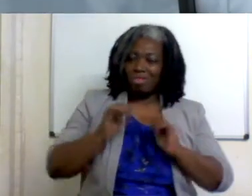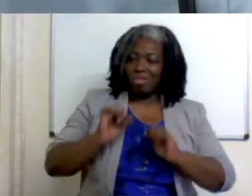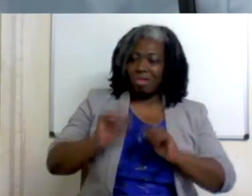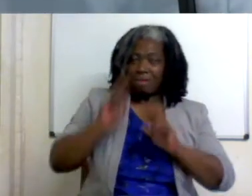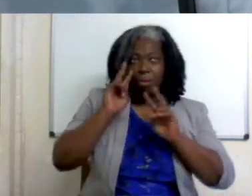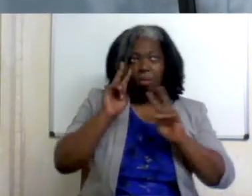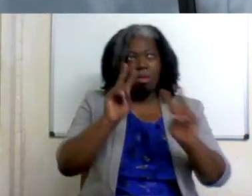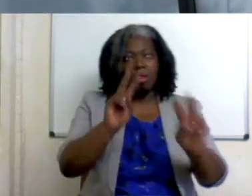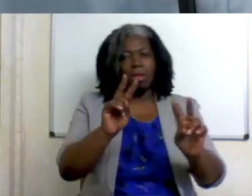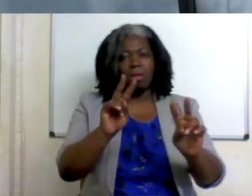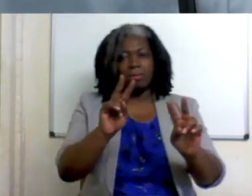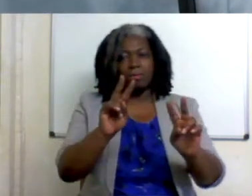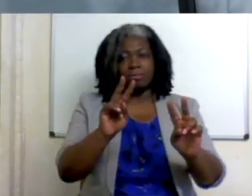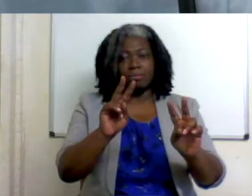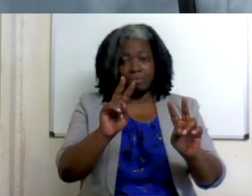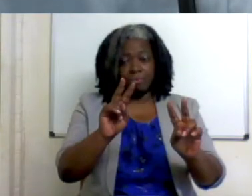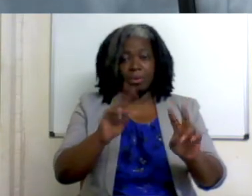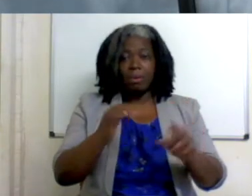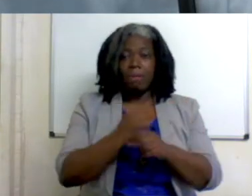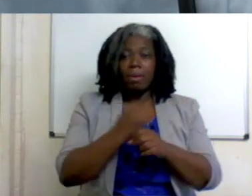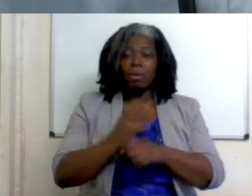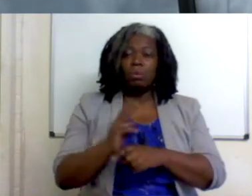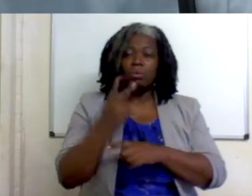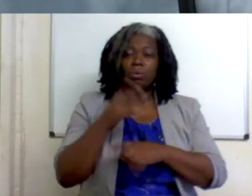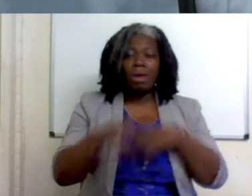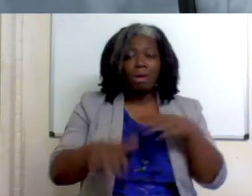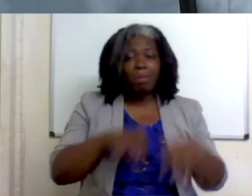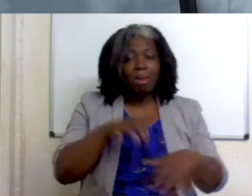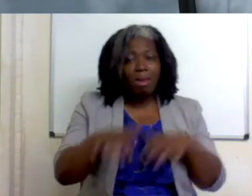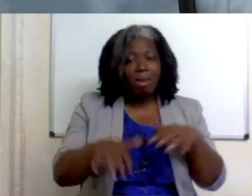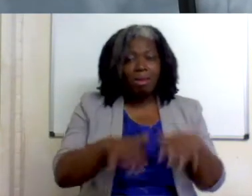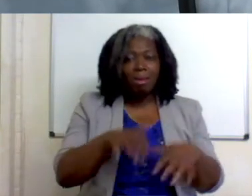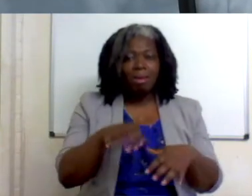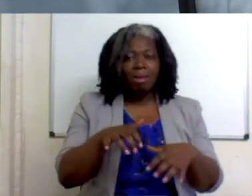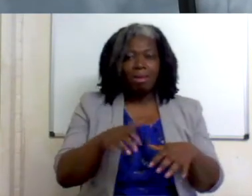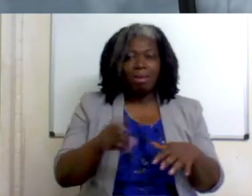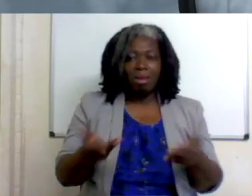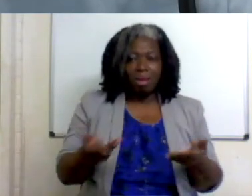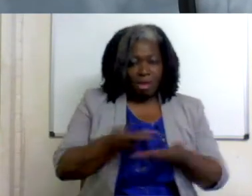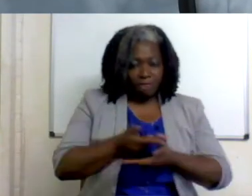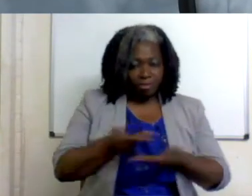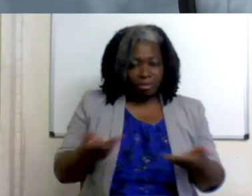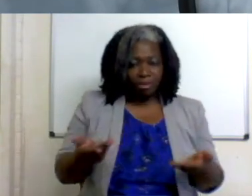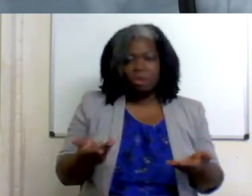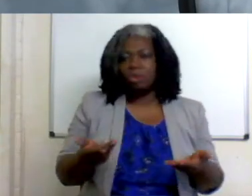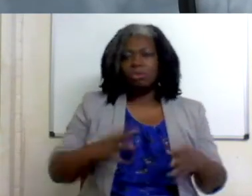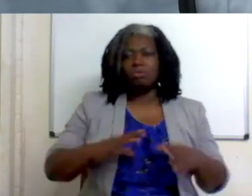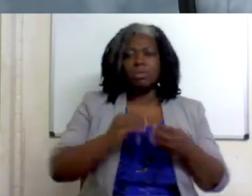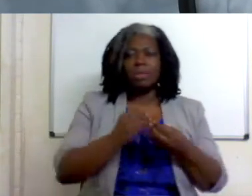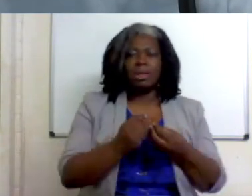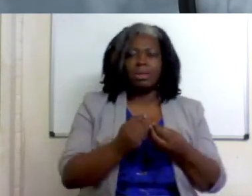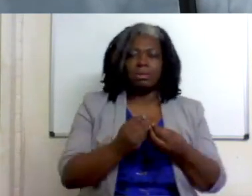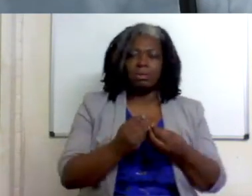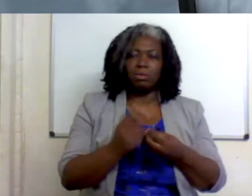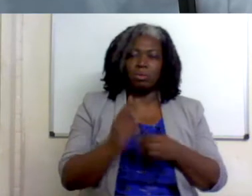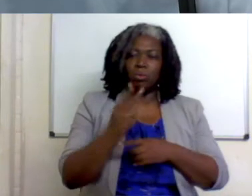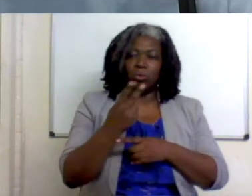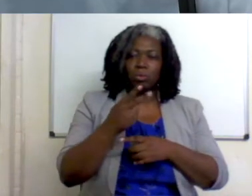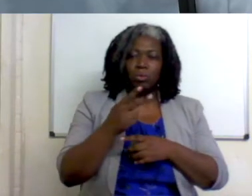Vyrobite si vase vybrana zvirata, ktera budou mit tento rozhovor, a vytvorite samostatne stojici, placate, vystrihnute postavy, ktere mohou byt